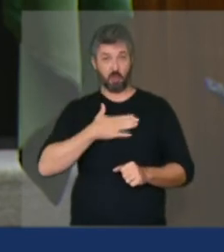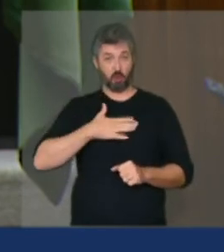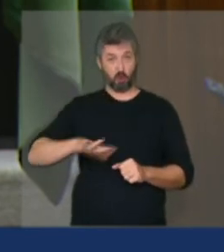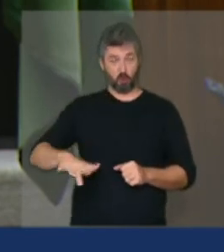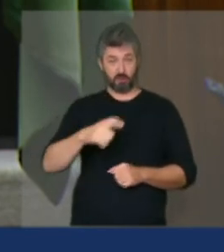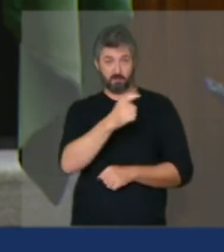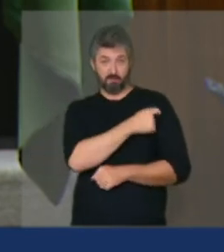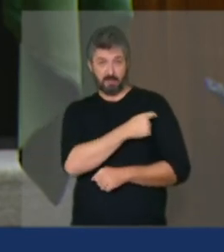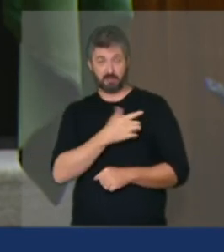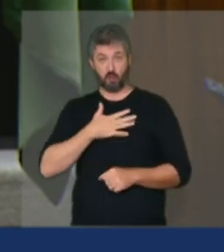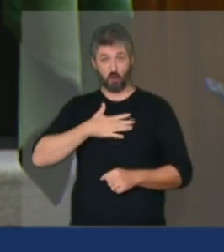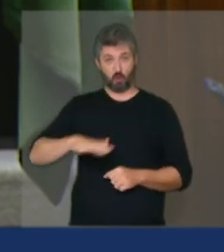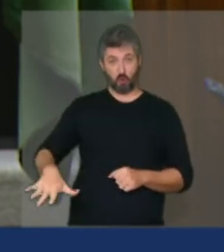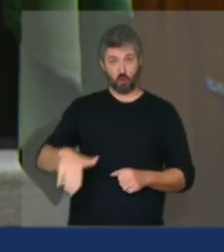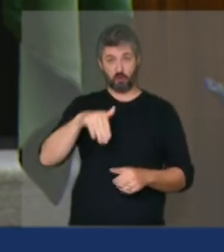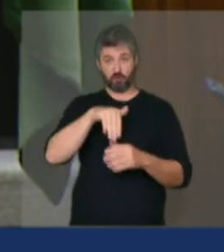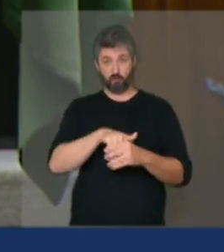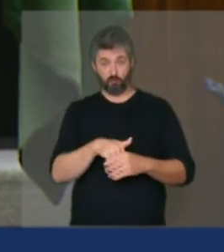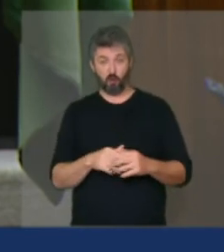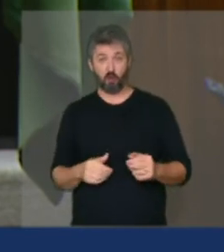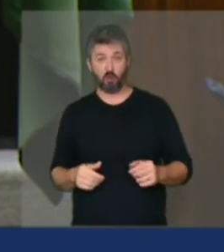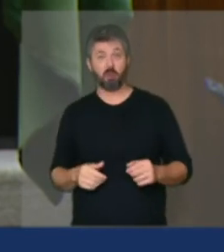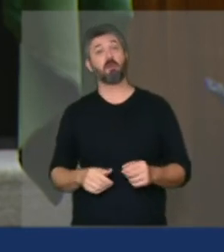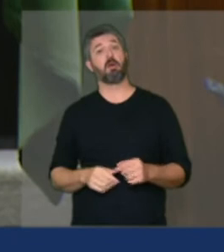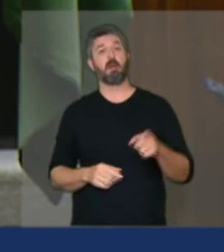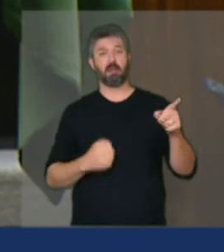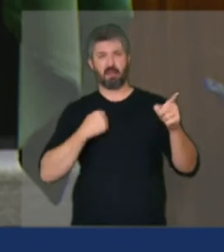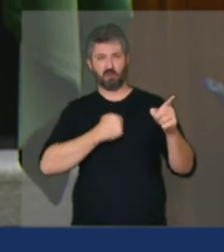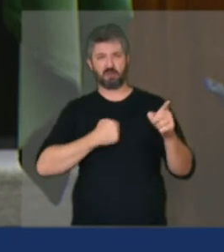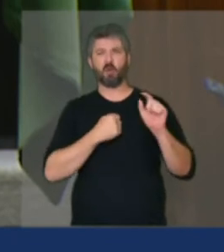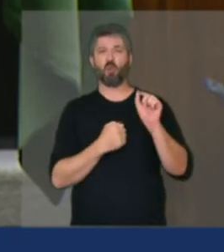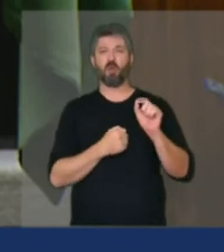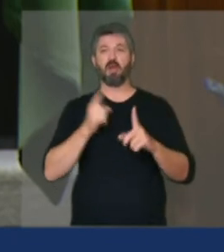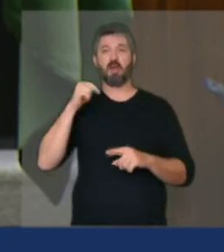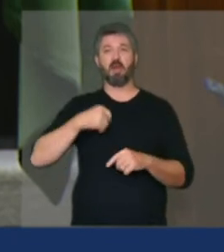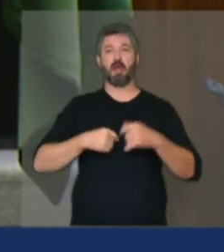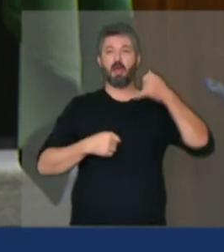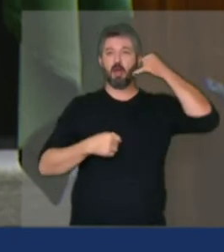IMPRESSO DEVE ESTAR COM SAUDADES DO ORELHÃO COM FICHA. ESSE É O PRESIDENTE DO BRASIL. UM VERDADEIRO